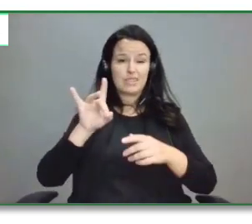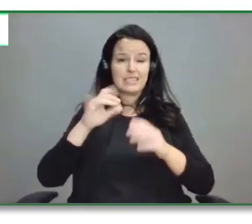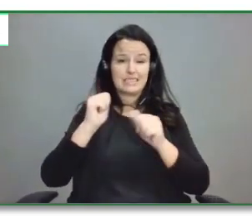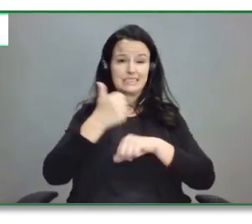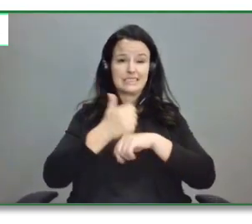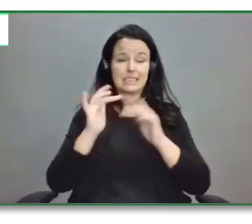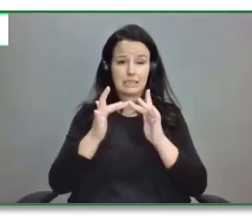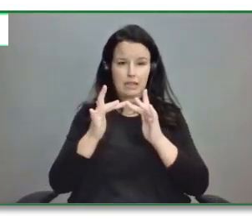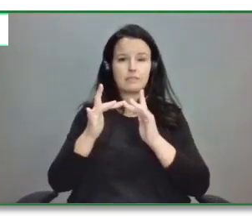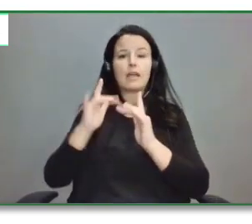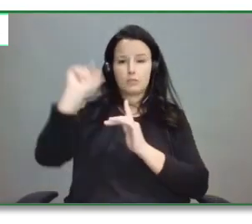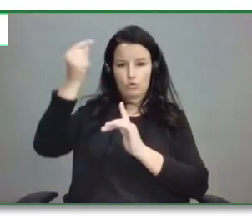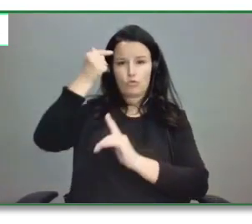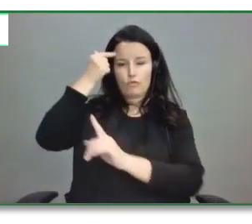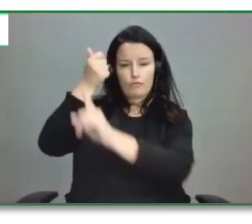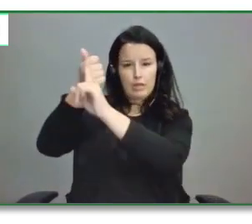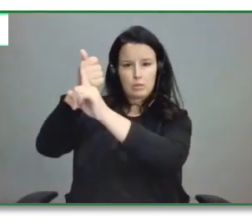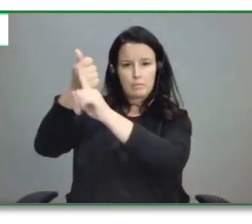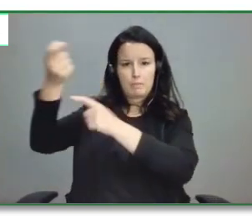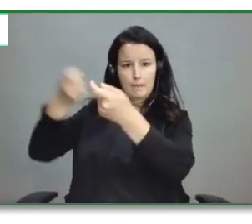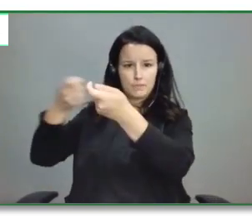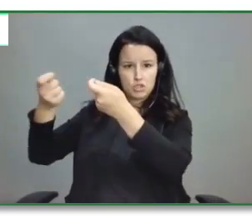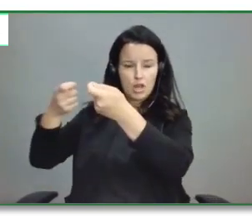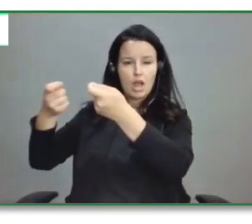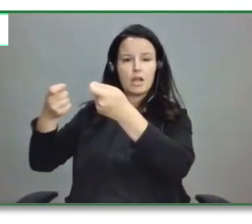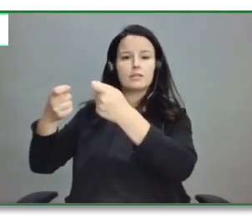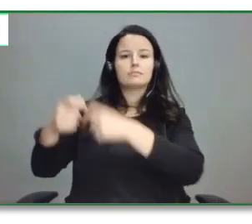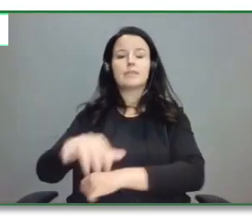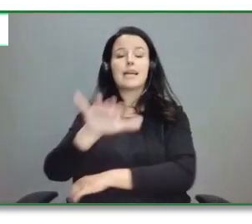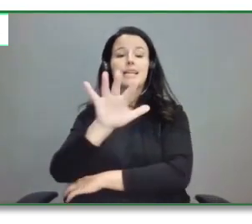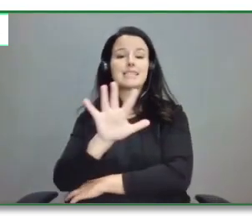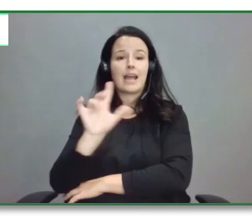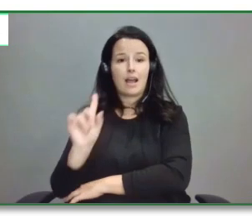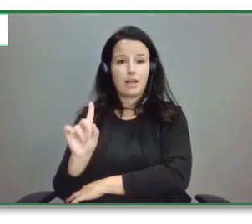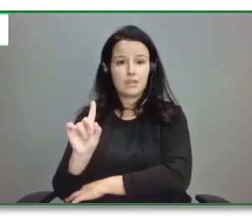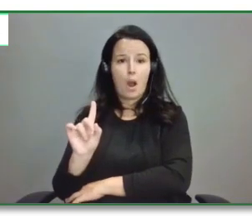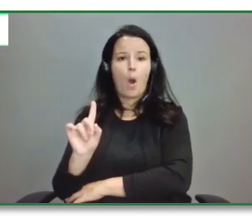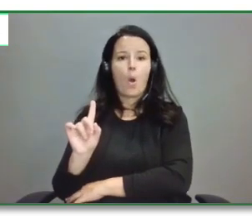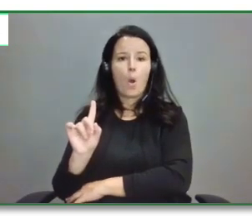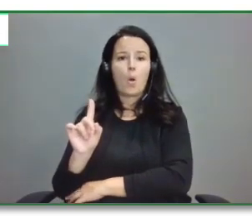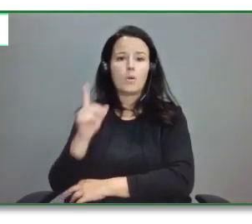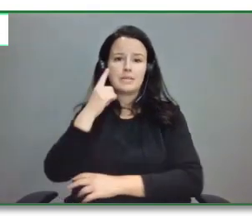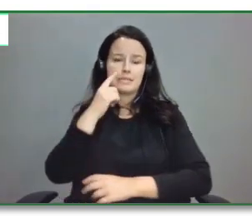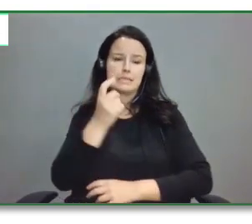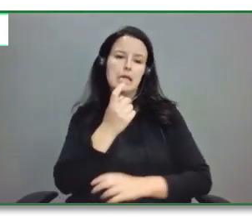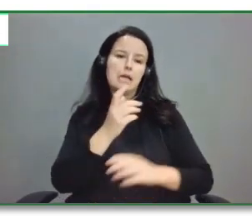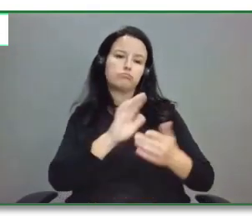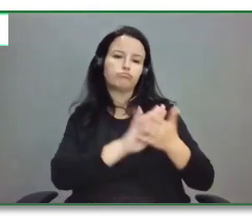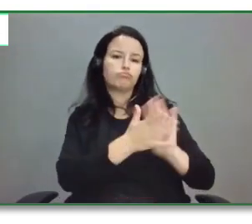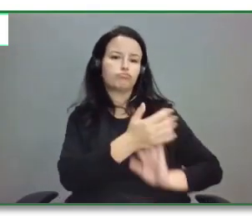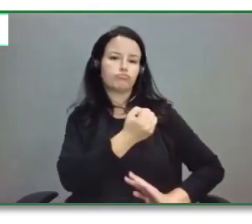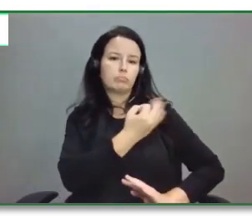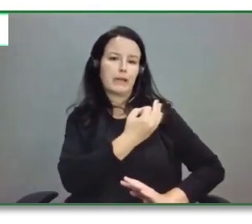publique et 51 étaient gérés par le